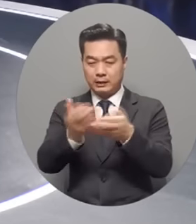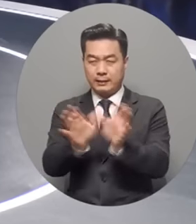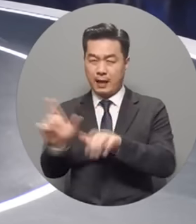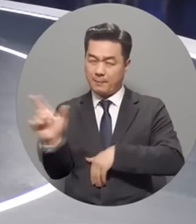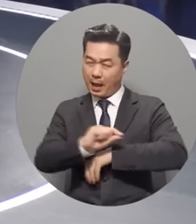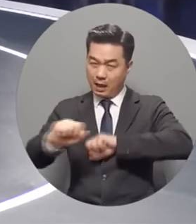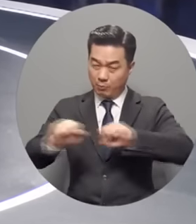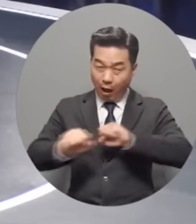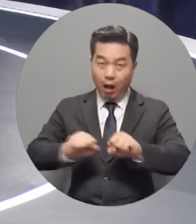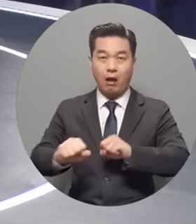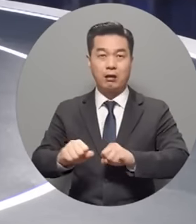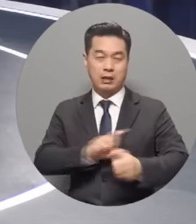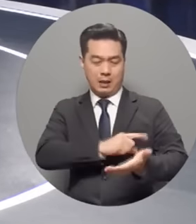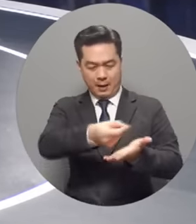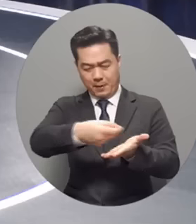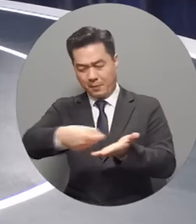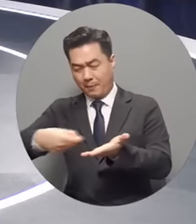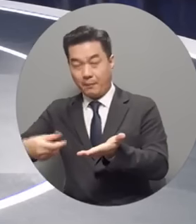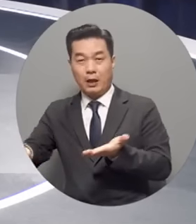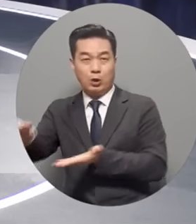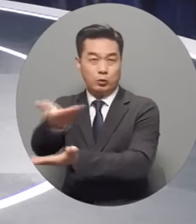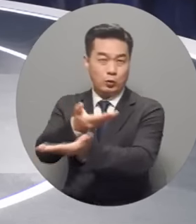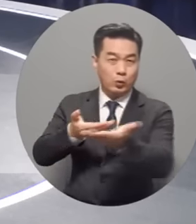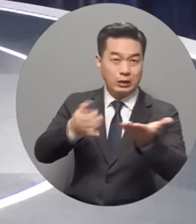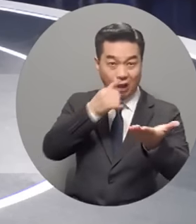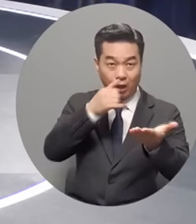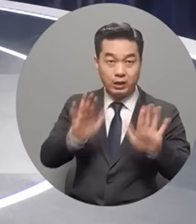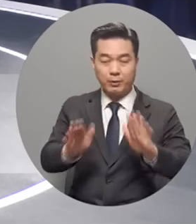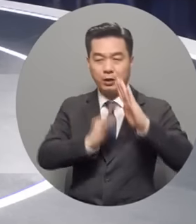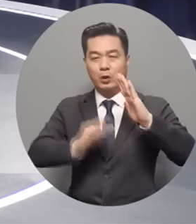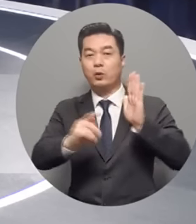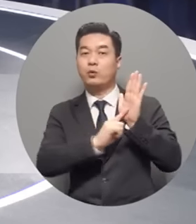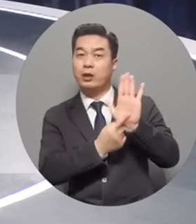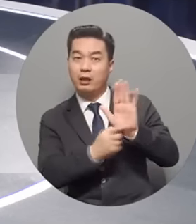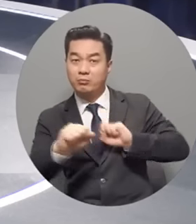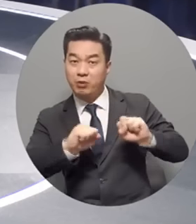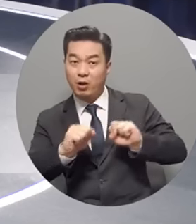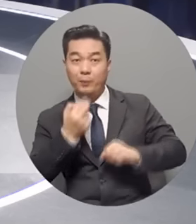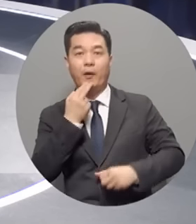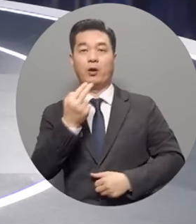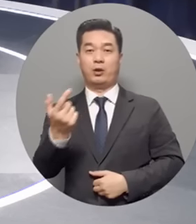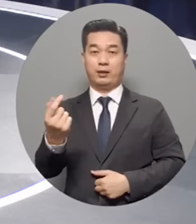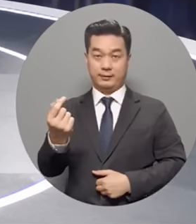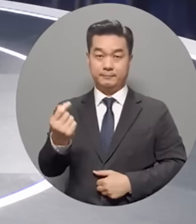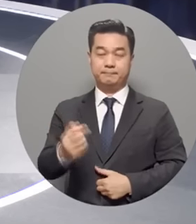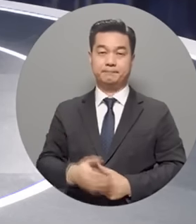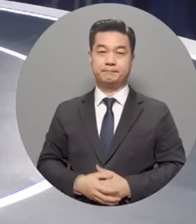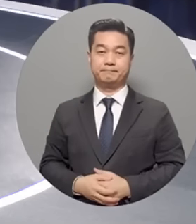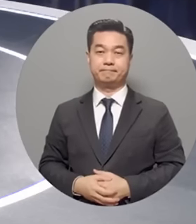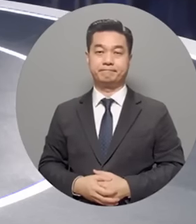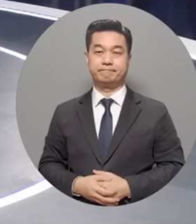당이 움직였어요. 초선 의원들이 연탄장도 돌리고 했었는데 일단 이번에는 공개적인 움직임은 별로 보이지 않는다.